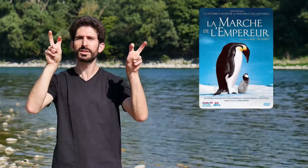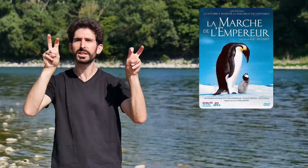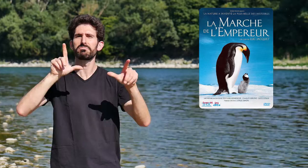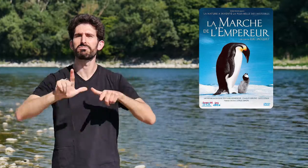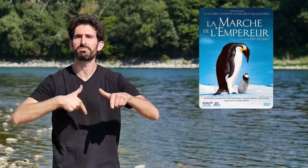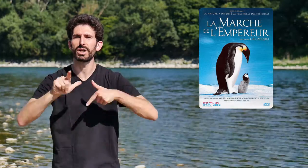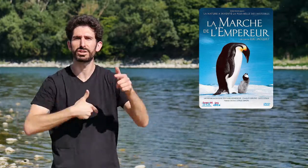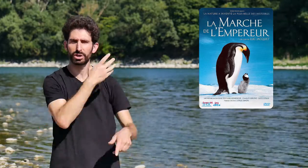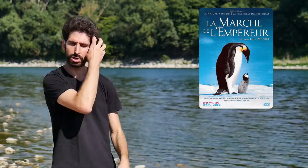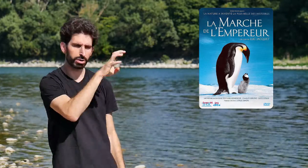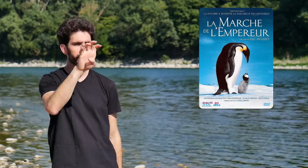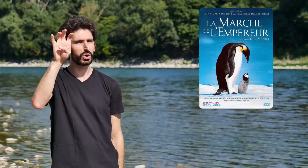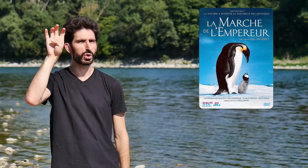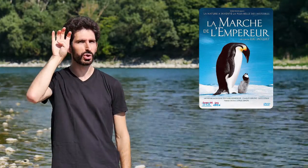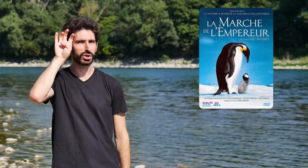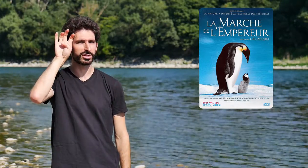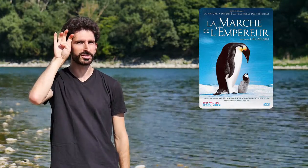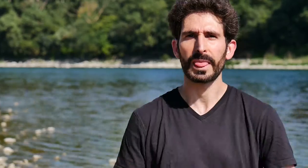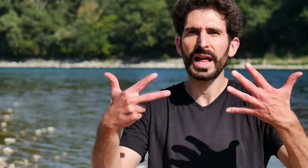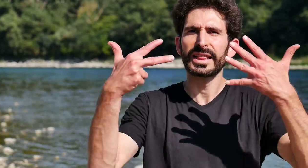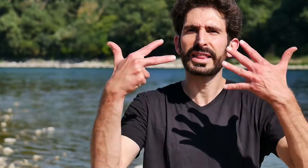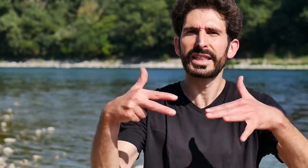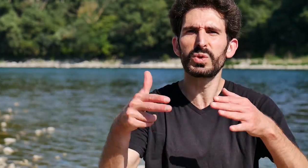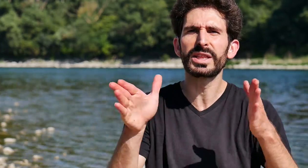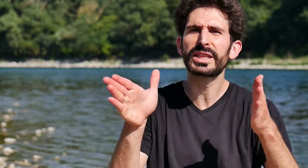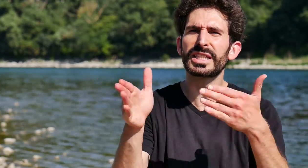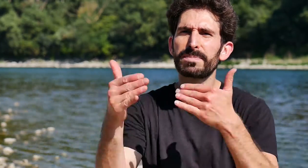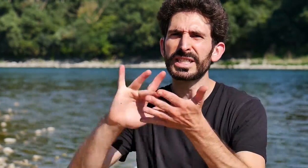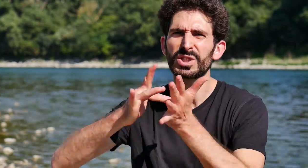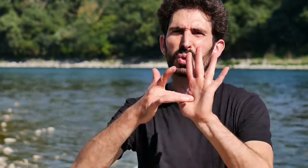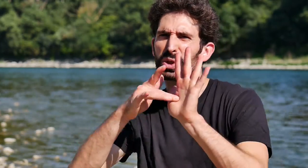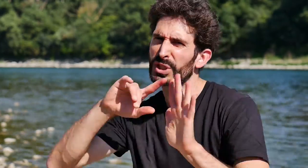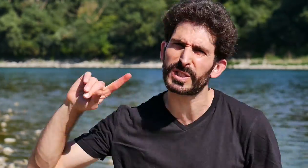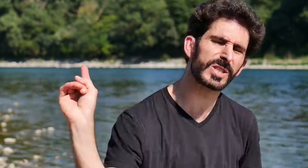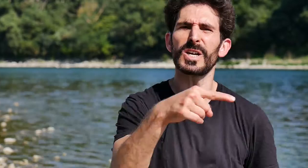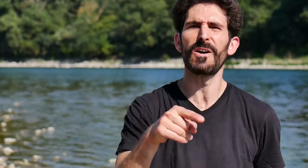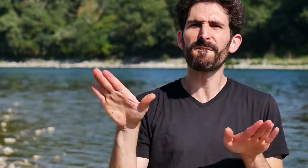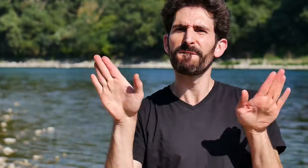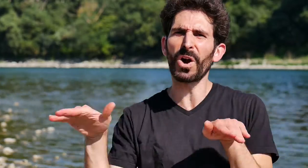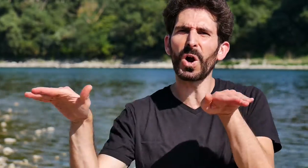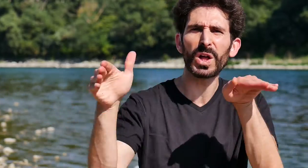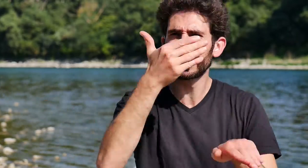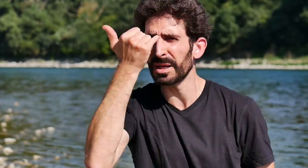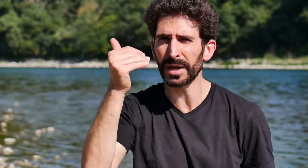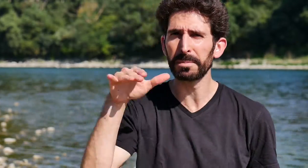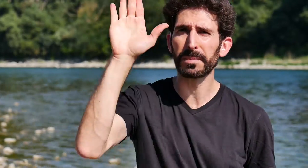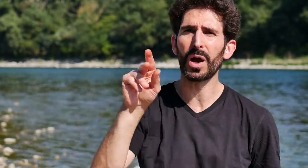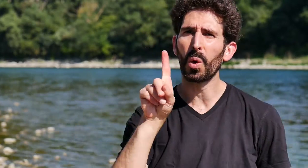"La marche de l'empereur". Toutes les 18 espèces de manchots ne savent pas voler mais